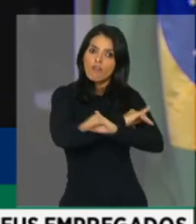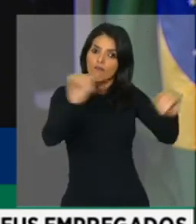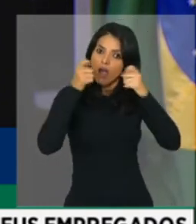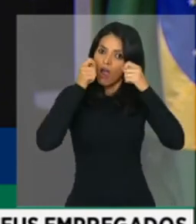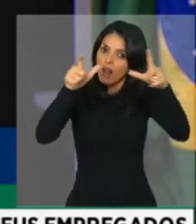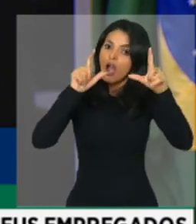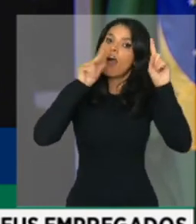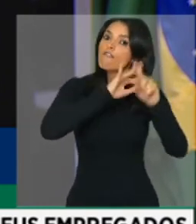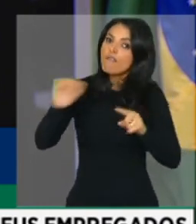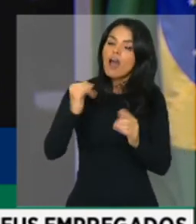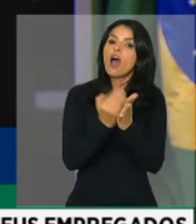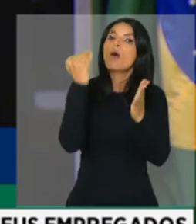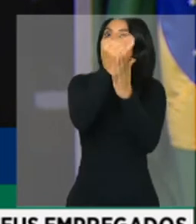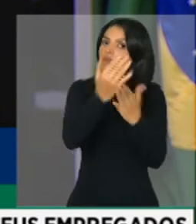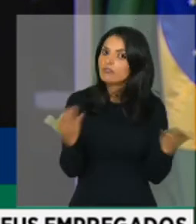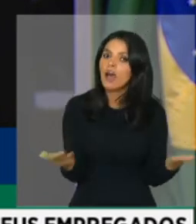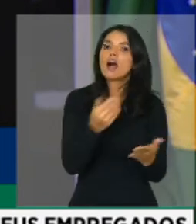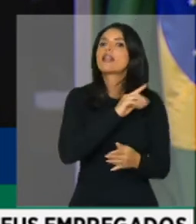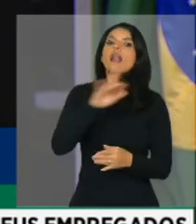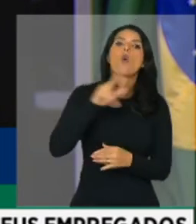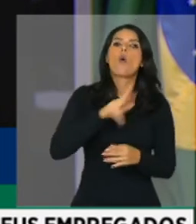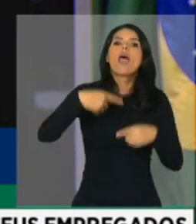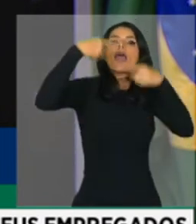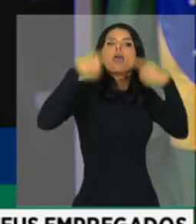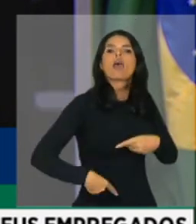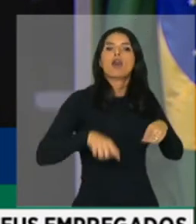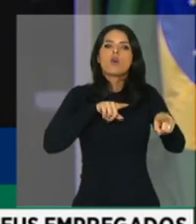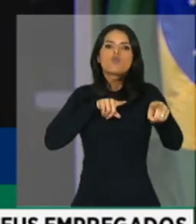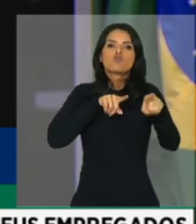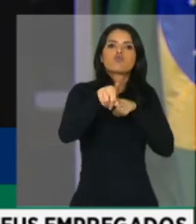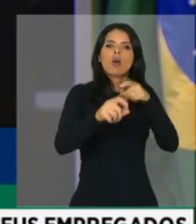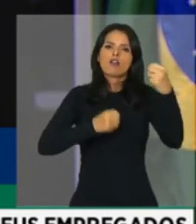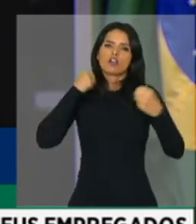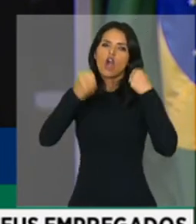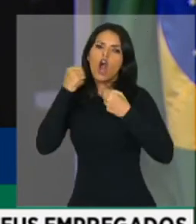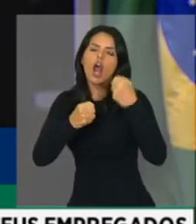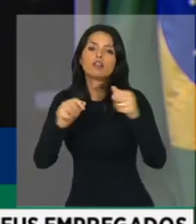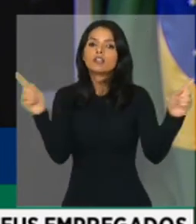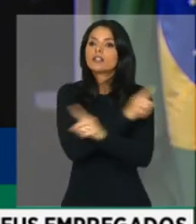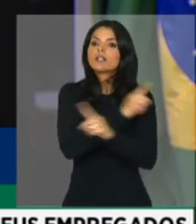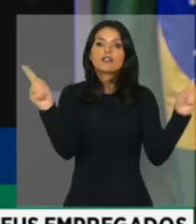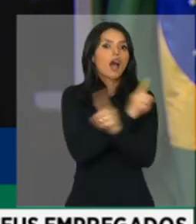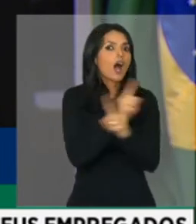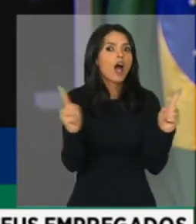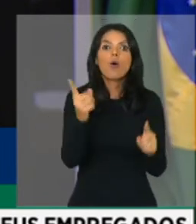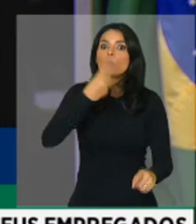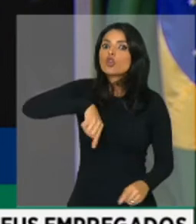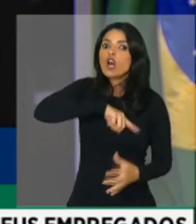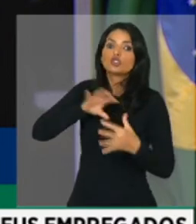QUE ISSO NÃO É UMA PROVA DE 100 METROS LIVRES MAS UMA MARATONA DE... A SER PERCORRIDA POR TODOS NÓS. BOM, MAS VAMOS LÁ EU NÃO VIM